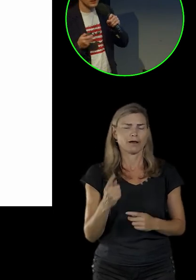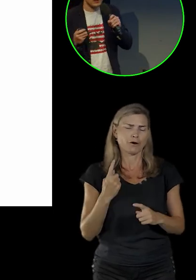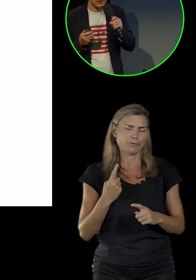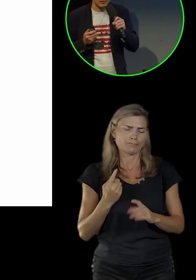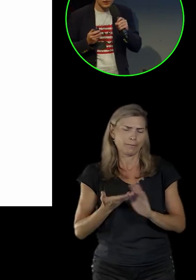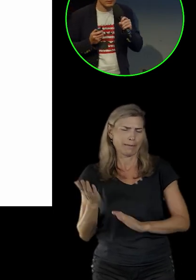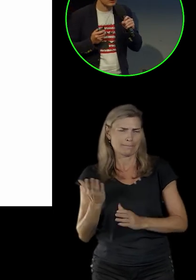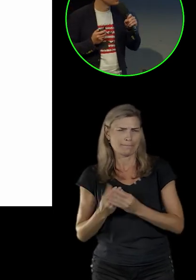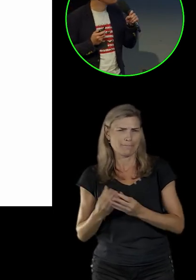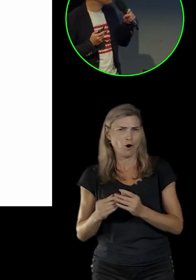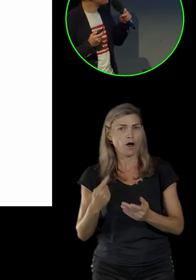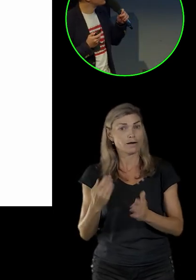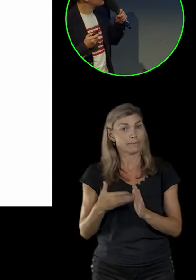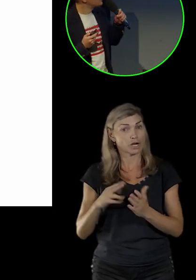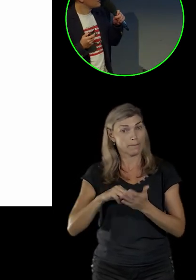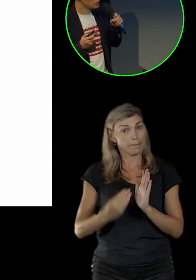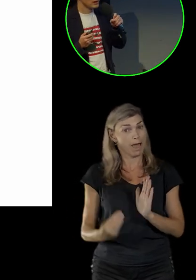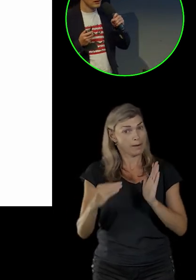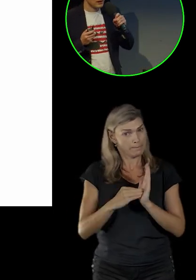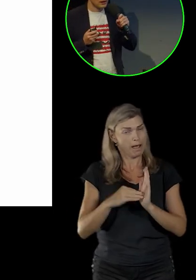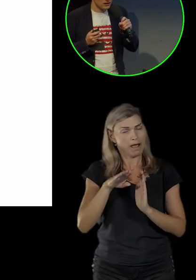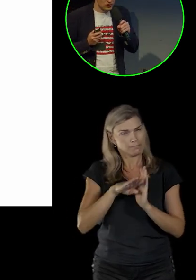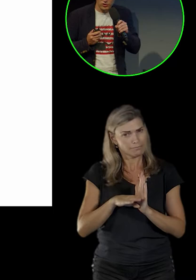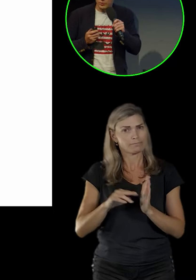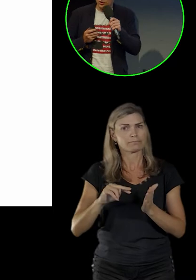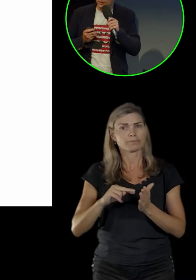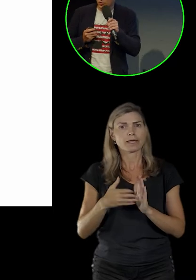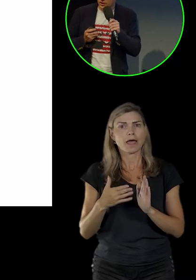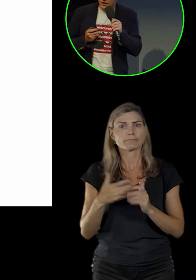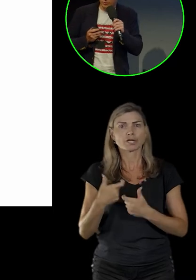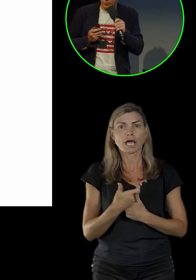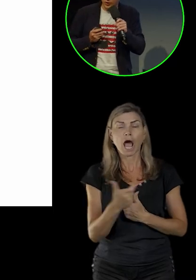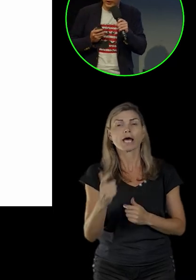ale jedna z vlastností Metropolitního plánu je, že navrhuje koridor pro nové mosty a propojení